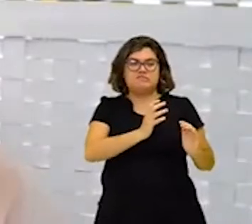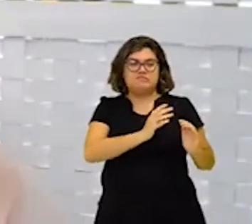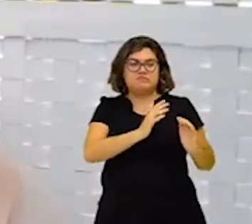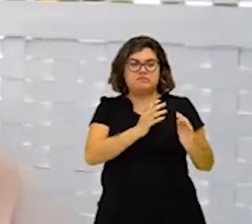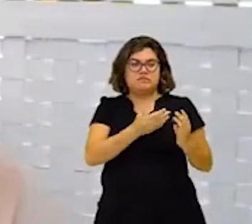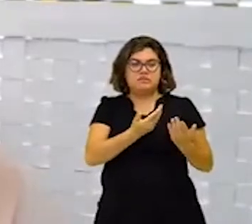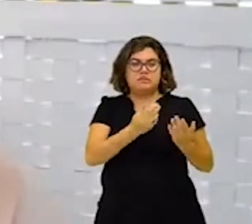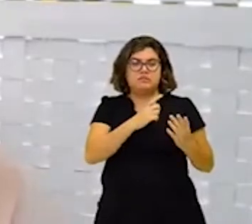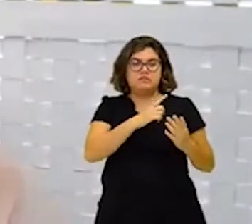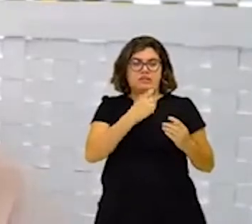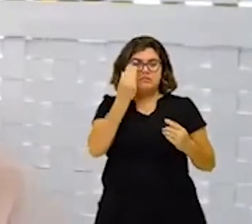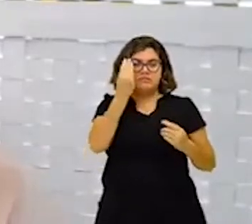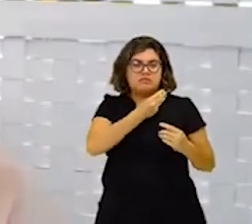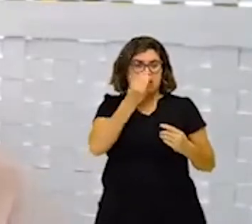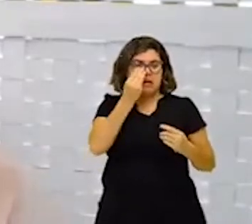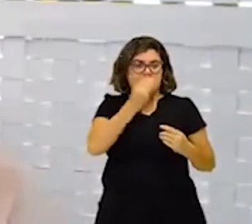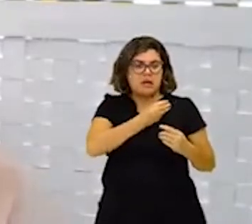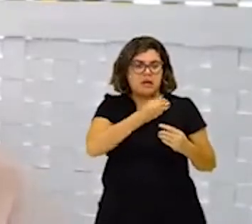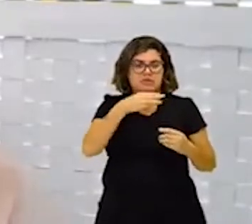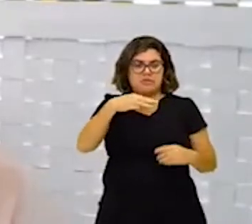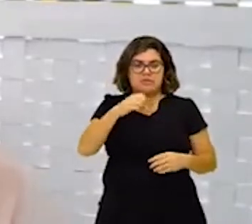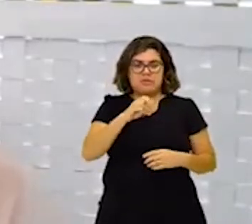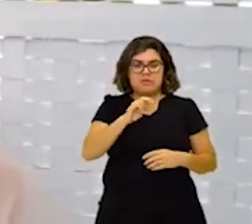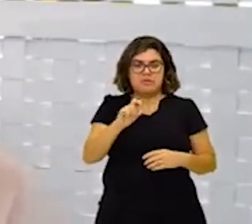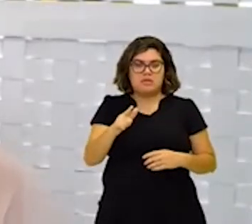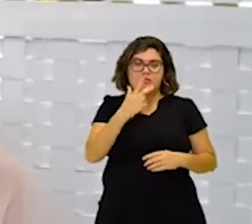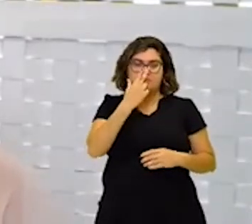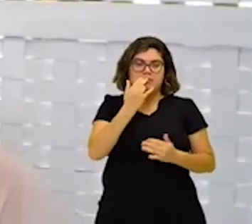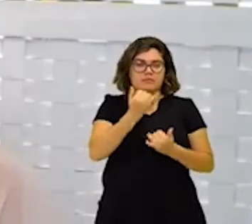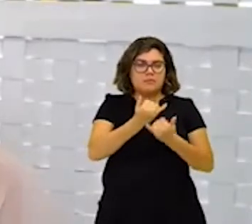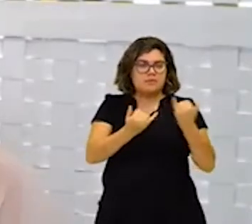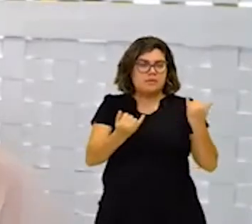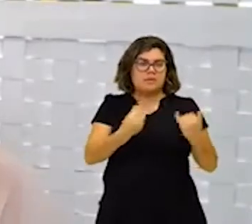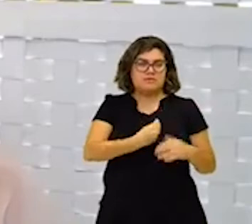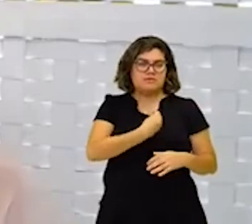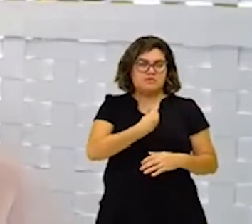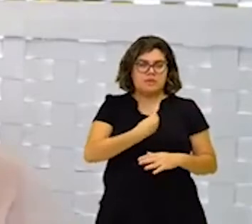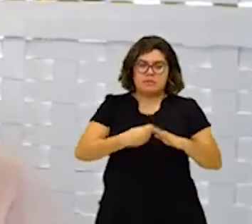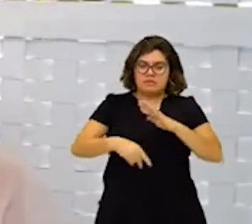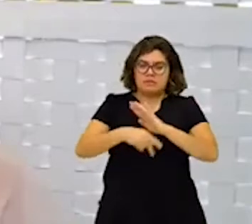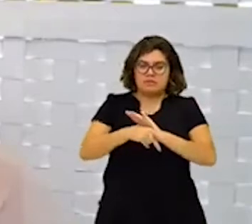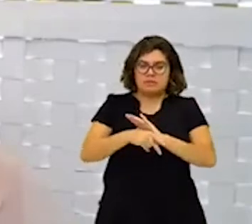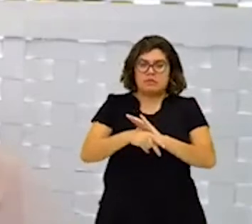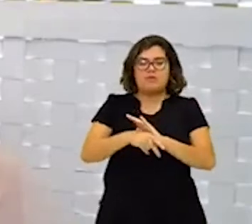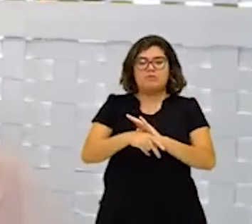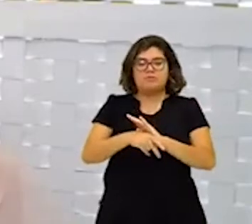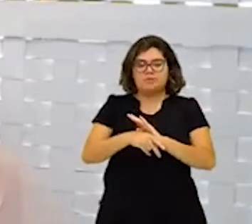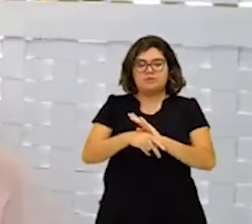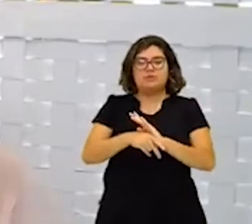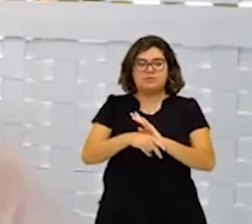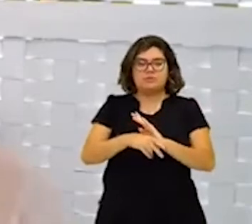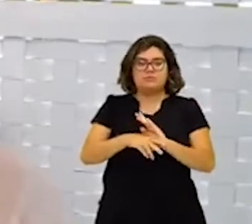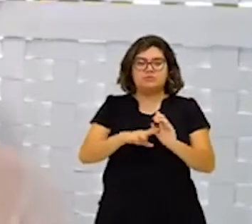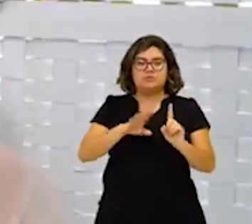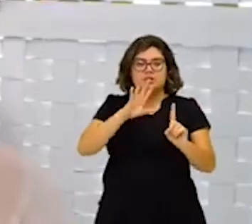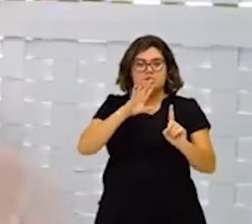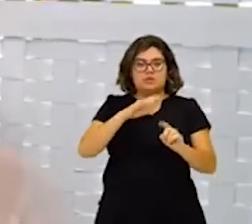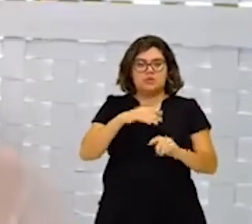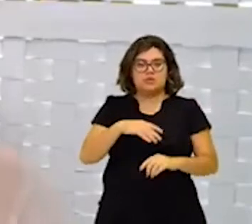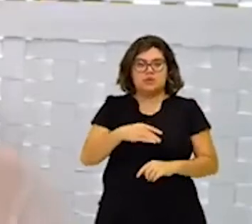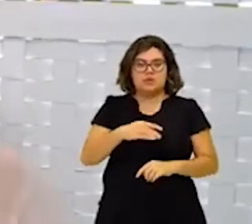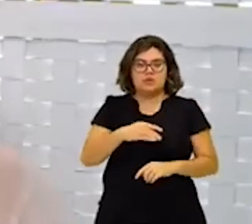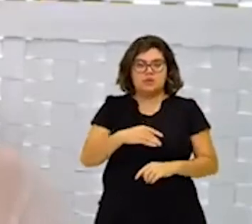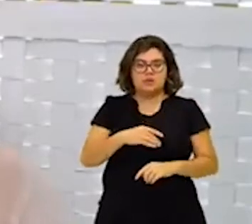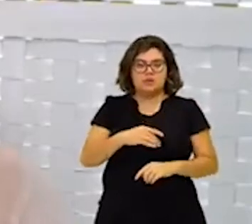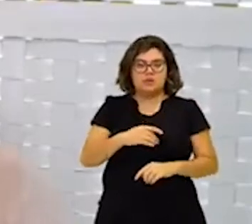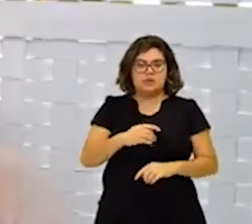na moral como se viver a própria orientação sexual para ele tantas Multidões fossem simplesmente um